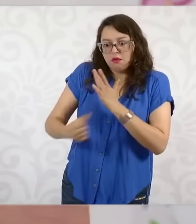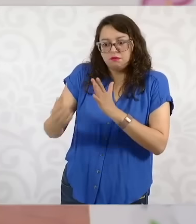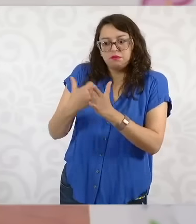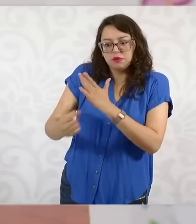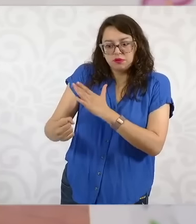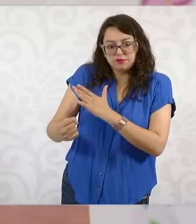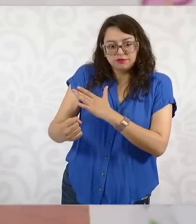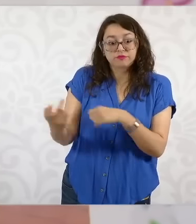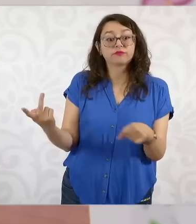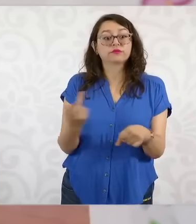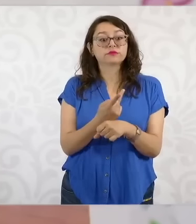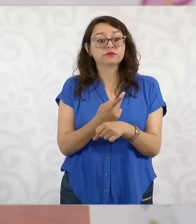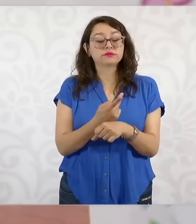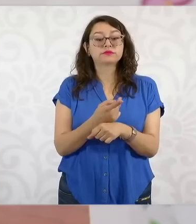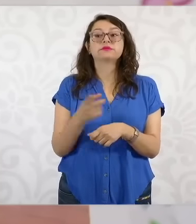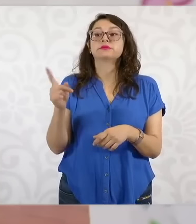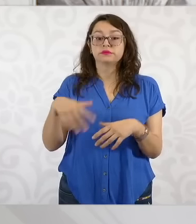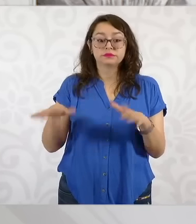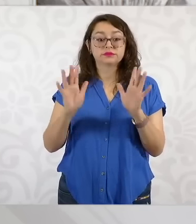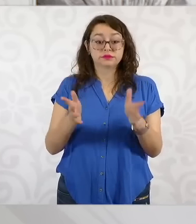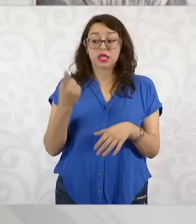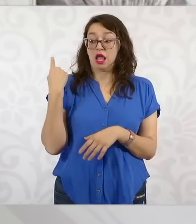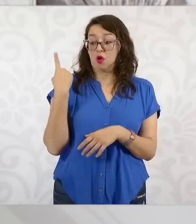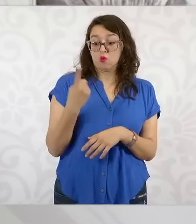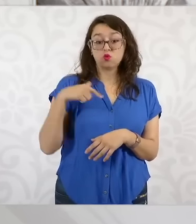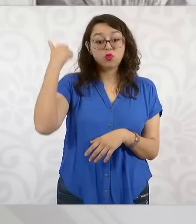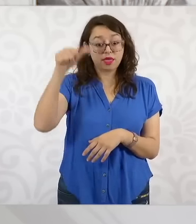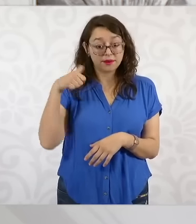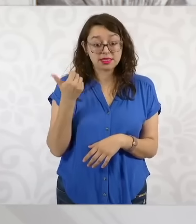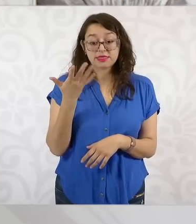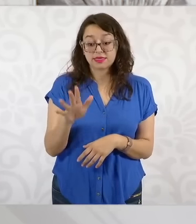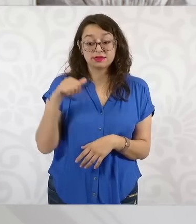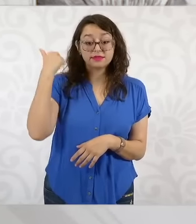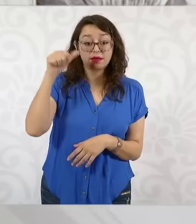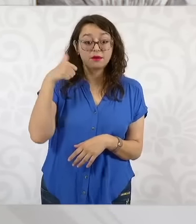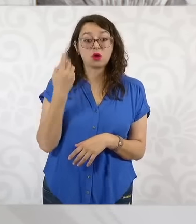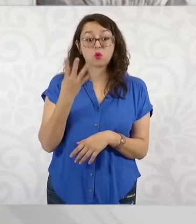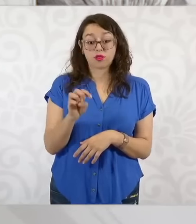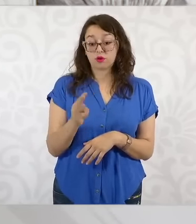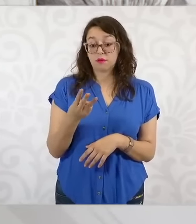ni siquiera por inicio de queja, el primero de abril, el 10 de abril y el 4 de mayo. Por